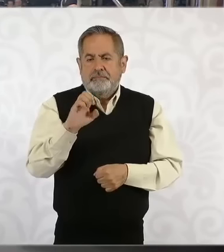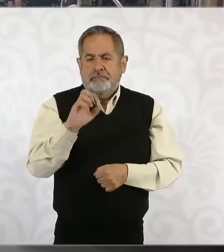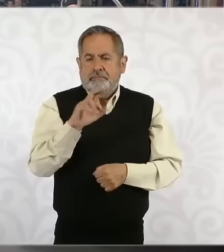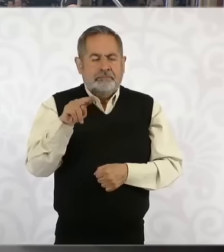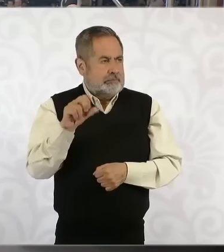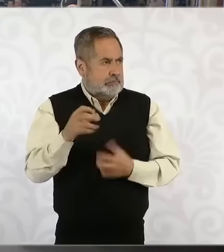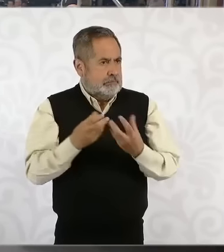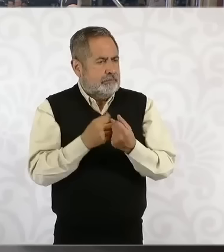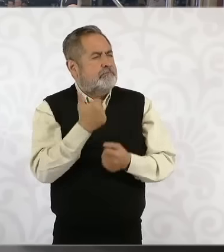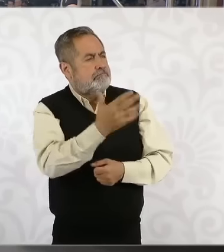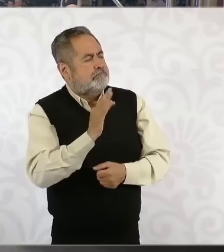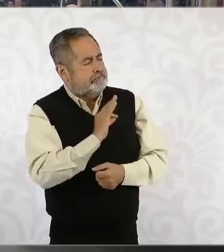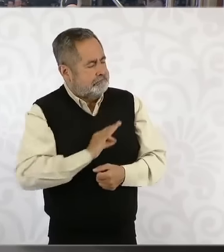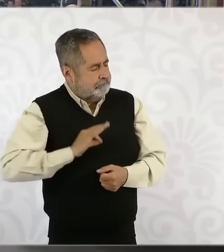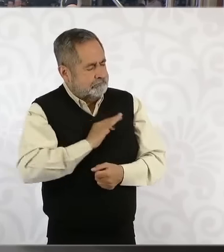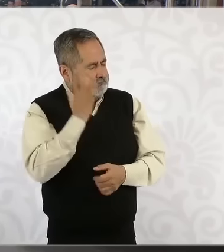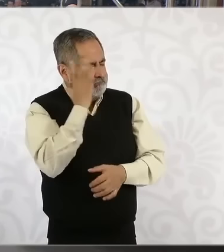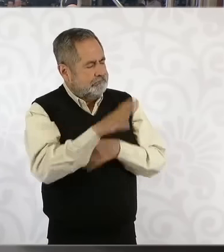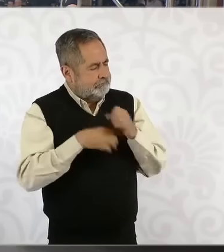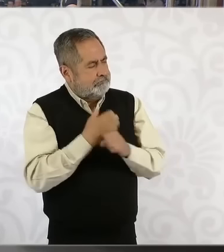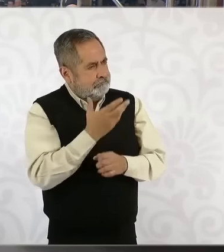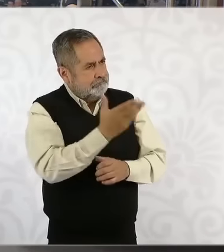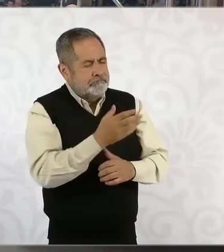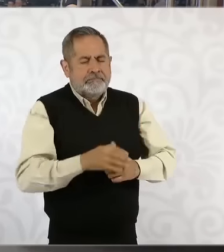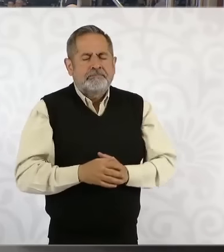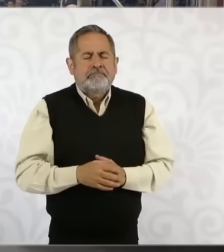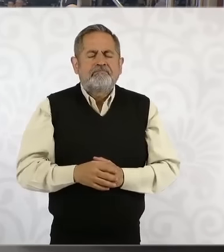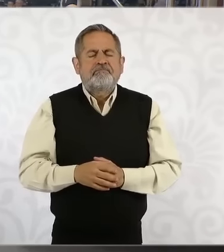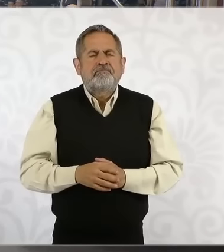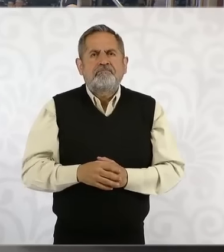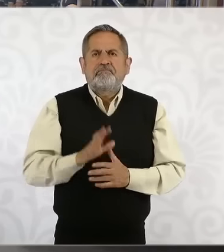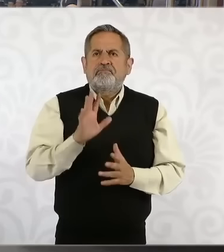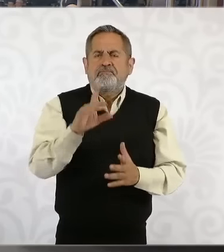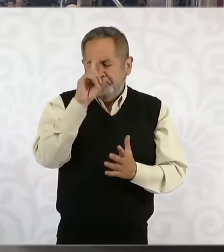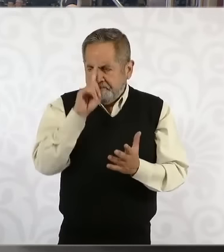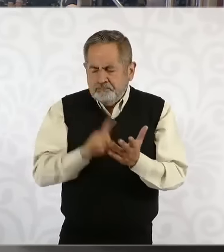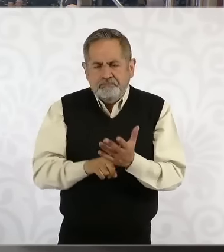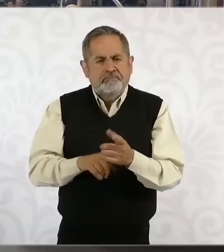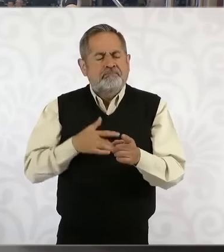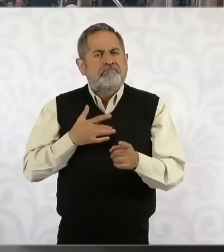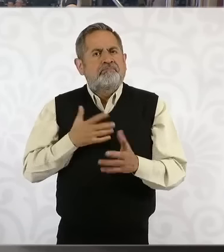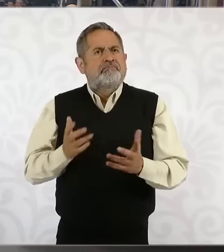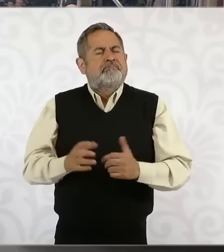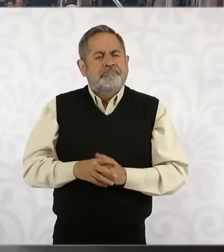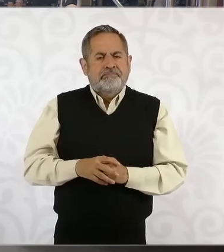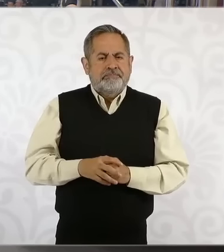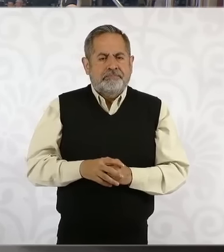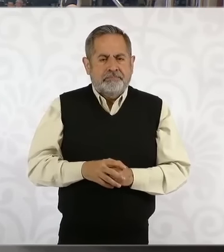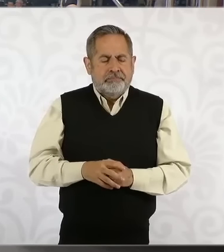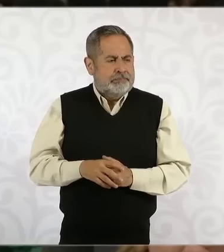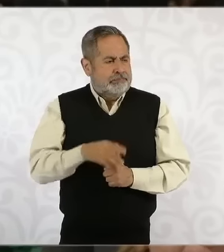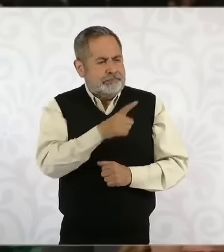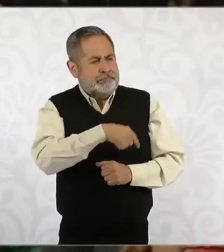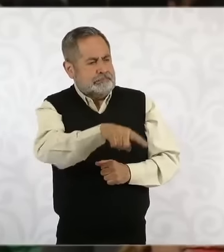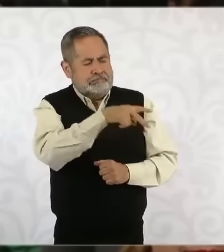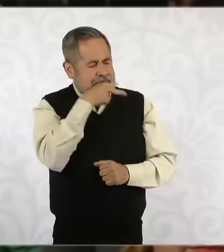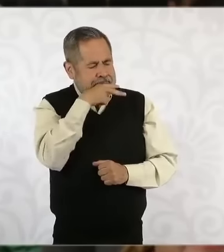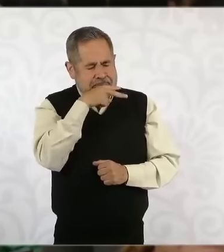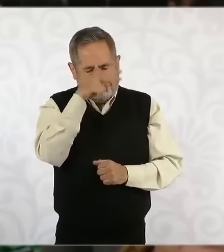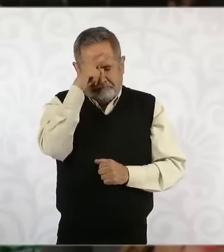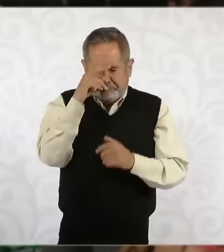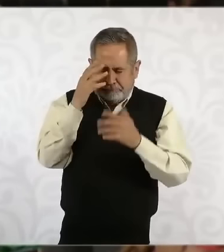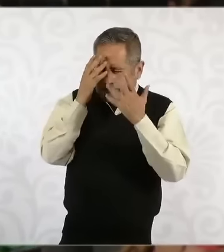Feliz cumpleaños. Gracias. Eh, creo que solamente los ingenuos no verían un proceso de putrefacción